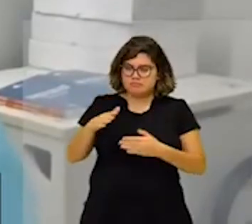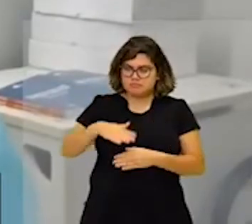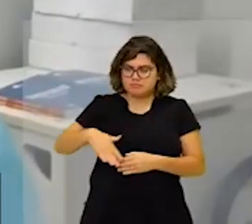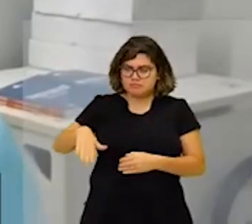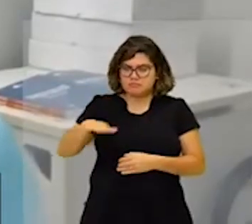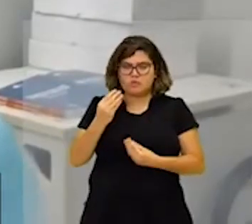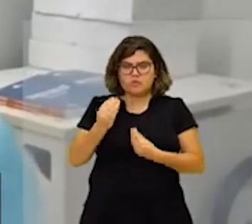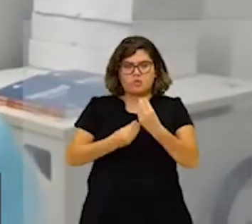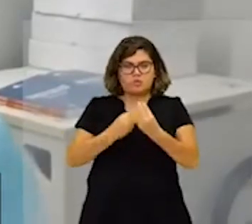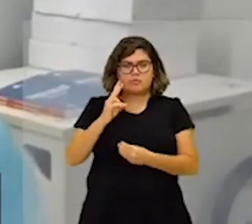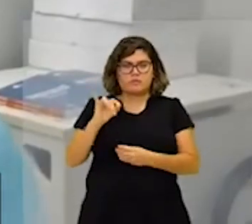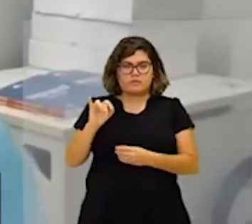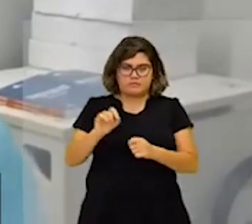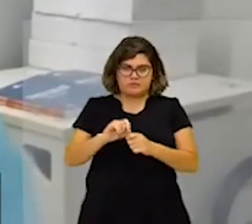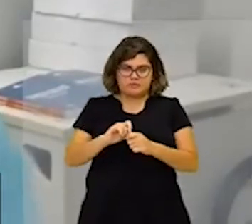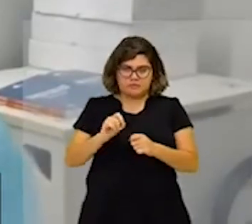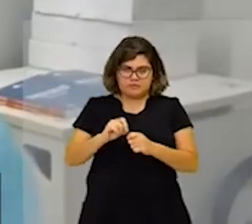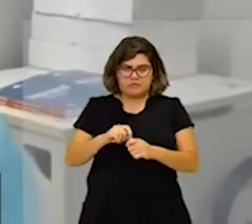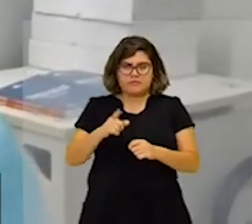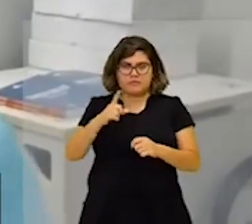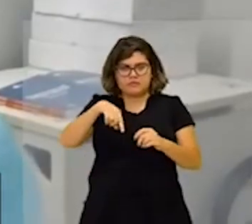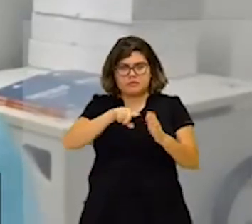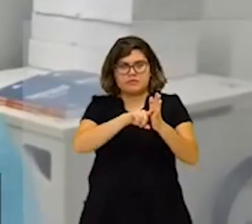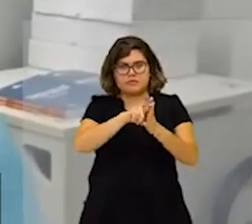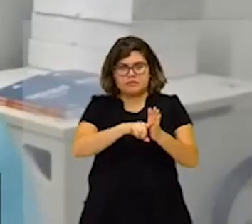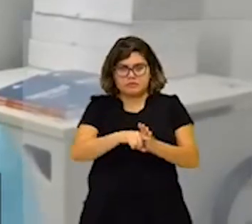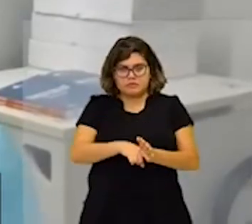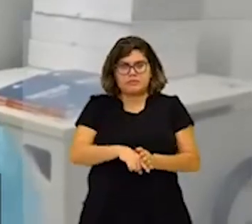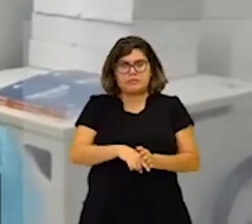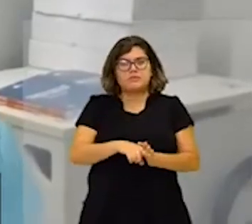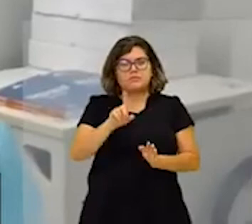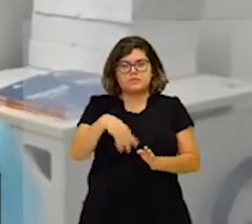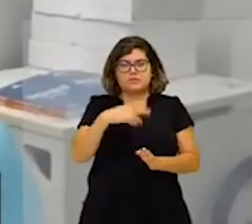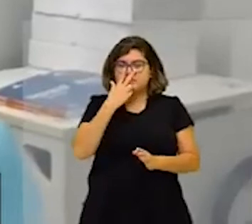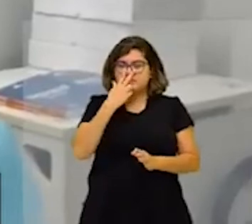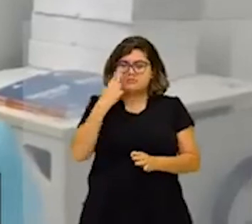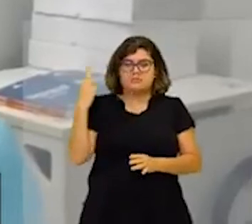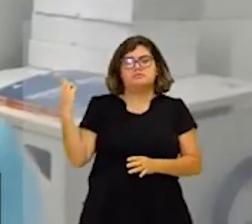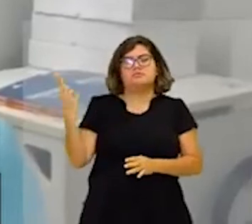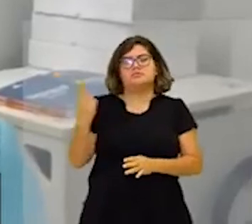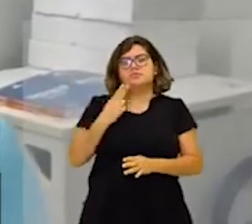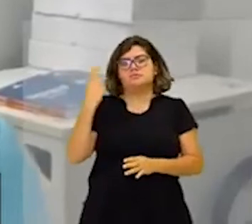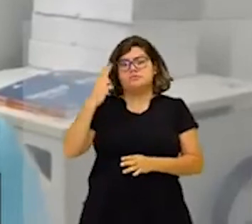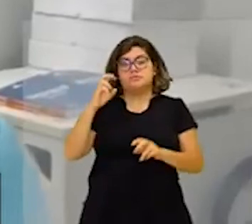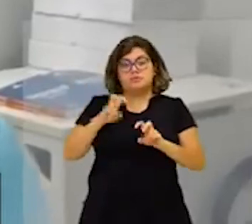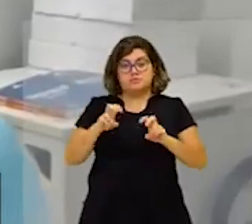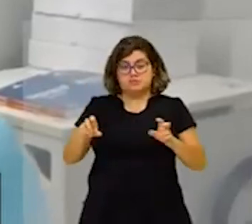ser feito aí para essa fiscalização você é algo essencial na mesma anterior nós falamos sobre o